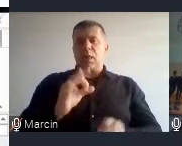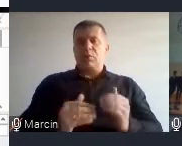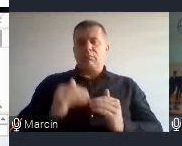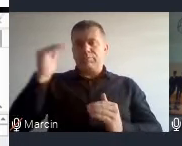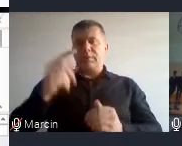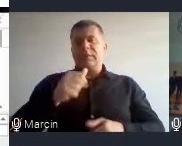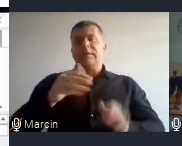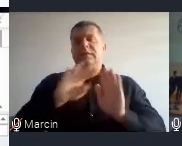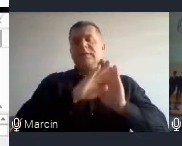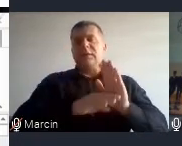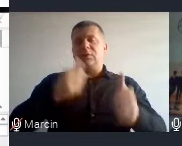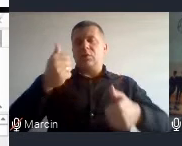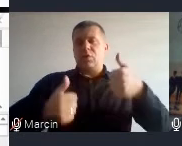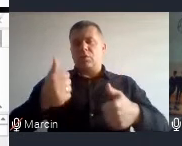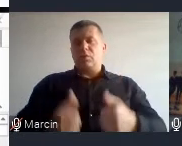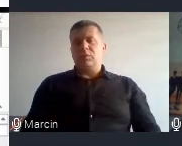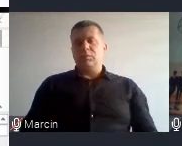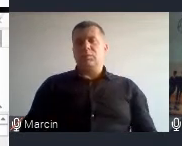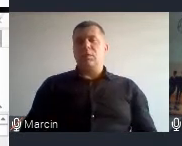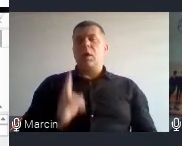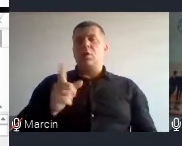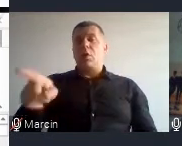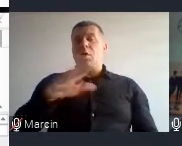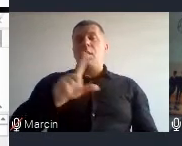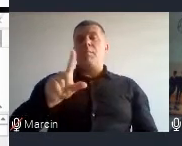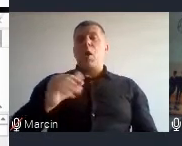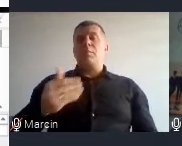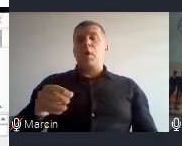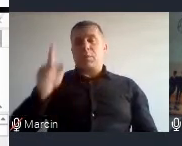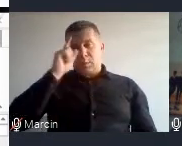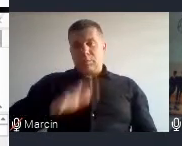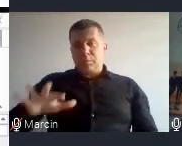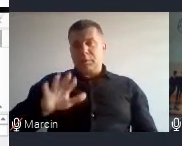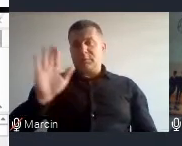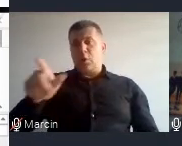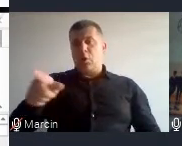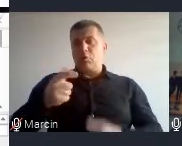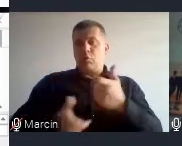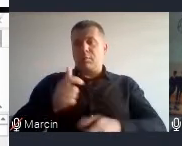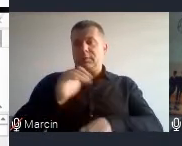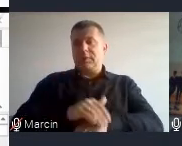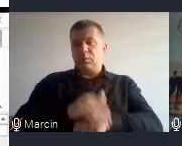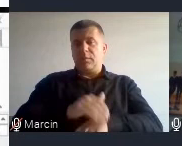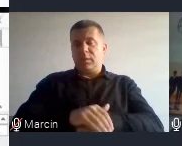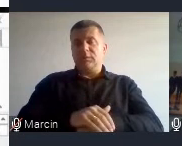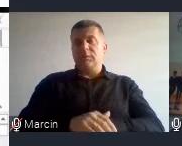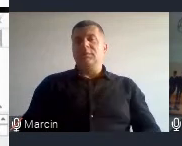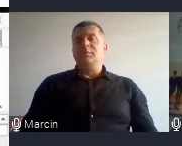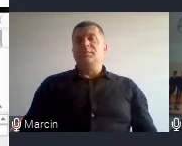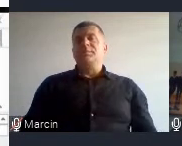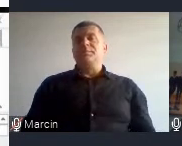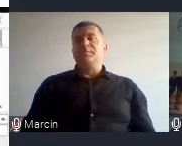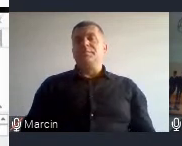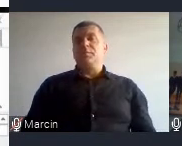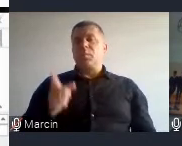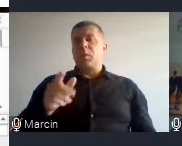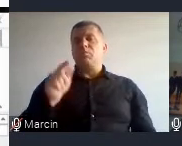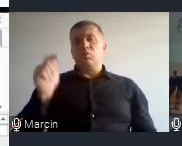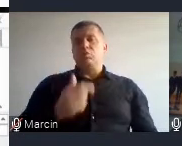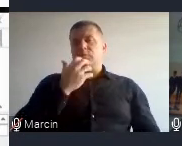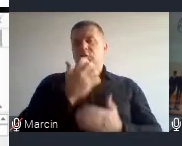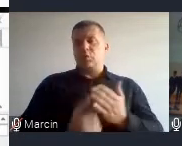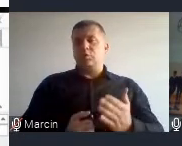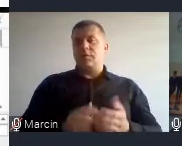Od 50 000 złotych netto stosuje się zasadę konkurencyjności, a podmioty publiczne będące zamawiającymi w rozumieniu ustawy PZP.